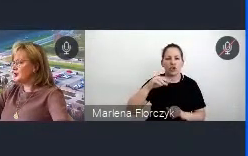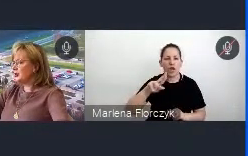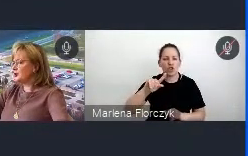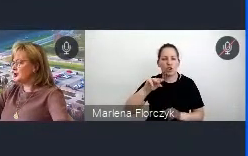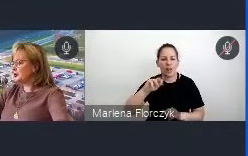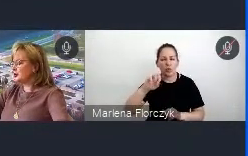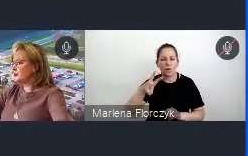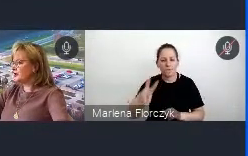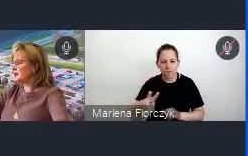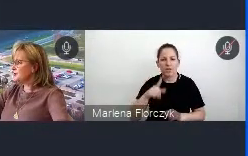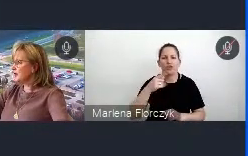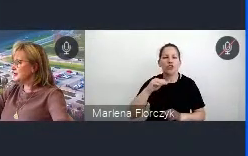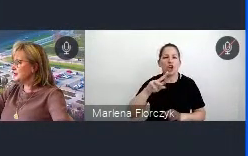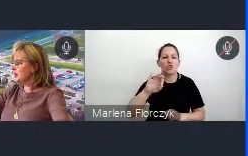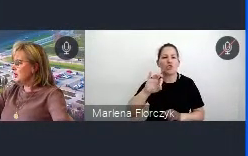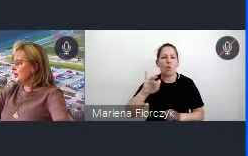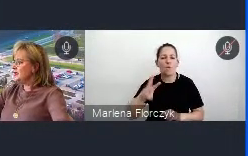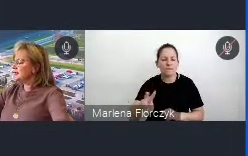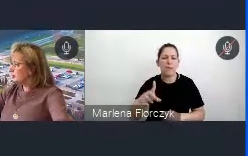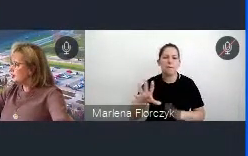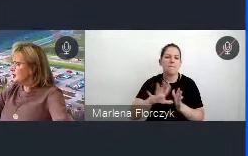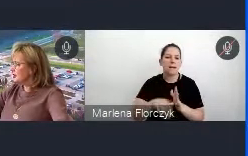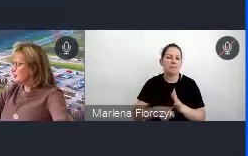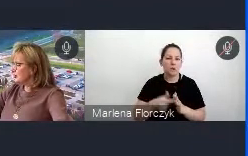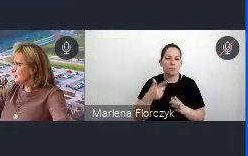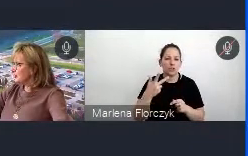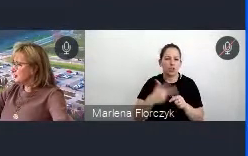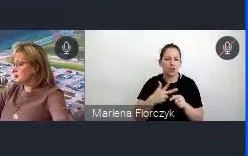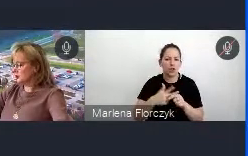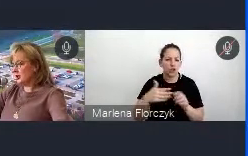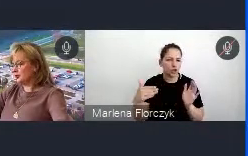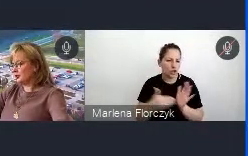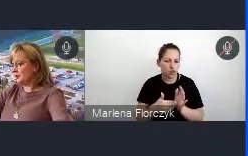że Dzierżoniów jest miastem niecałe 30 tysięcy ludności,